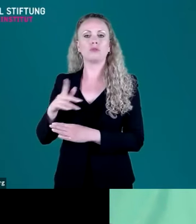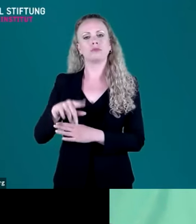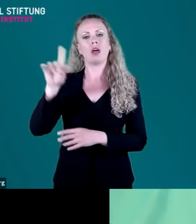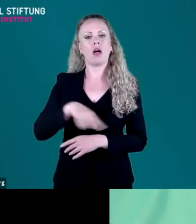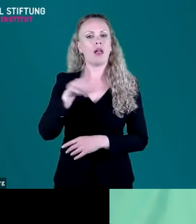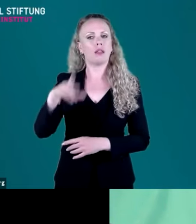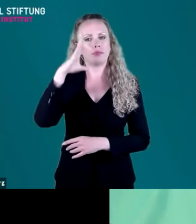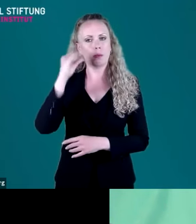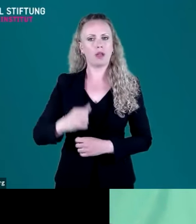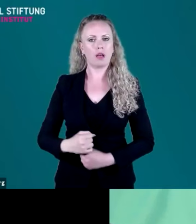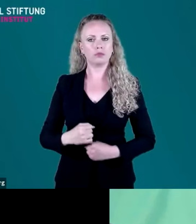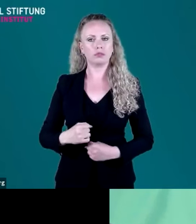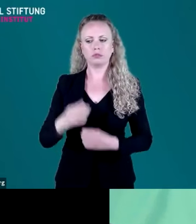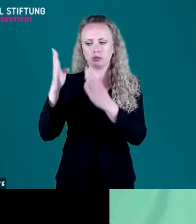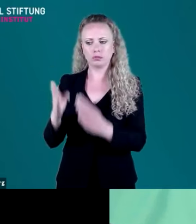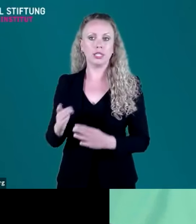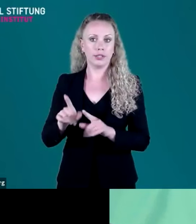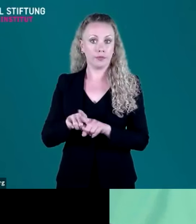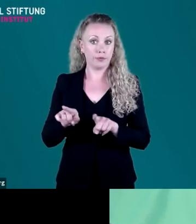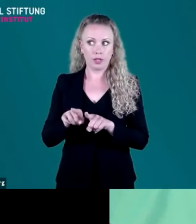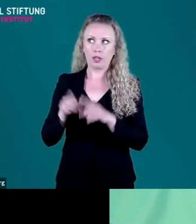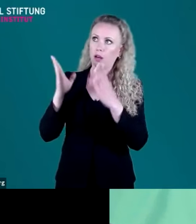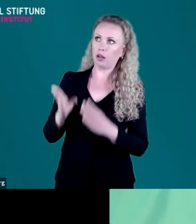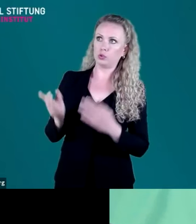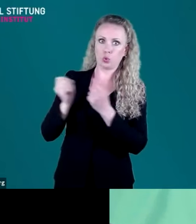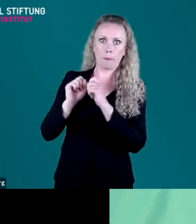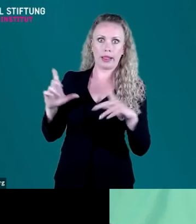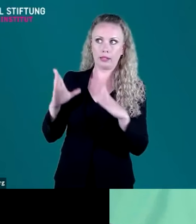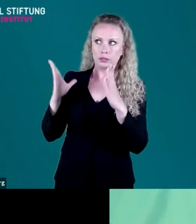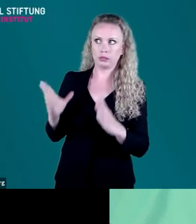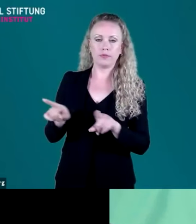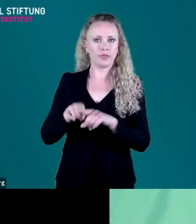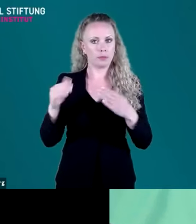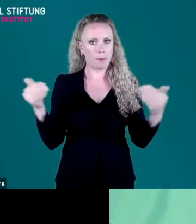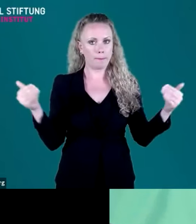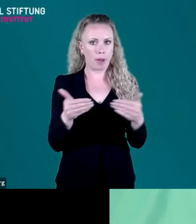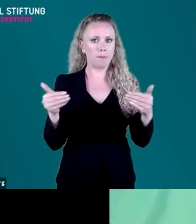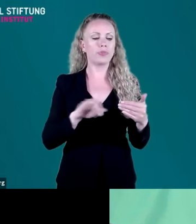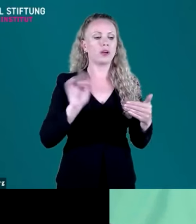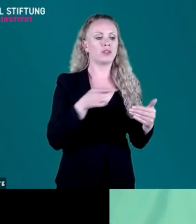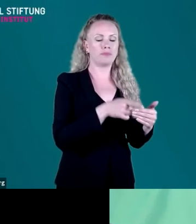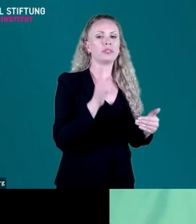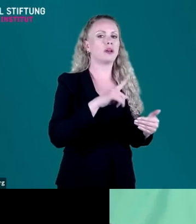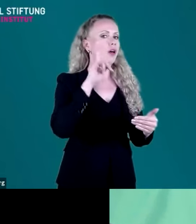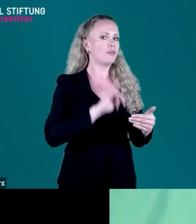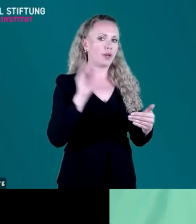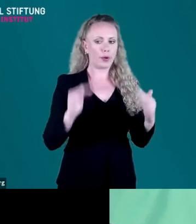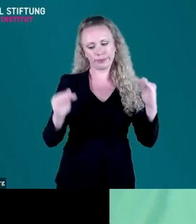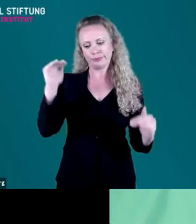Das wäre halt komplimentär mit diesen Tradwives. Der „Alpha-Mann“ und Tradwife.